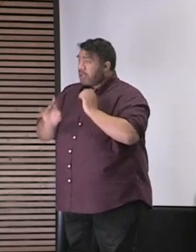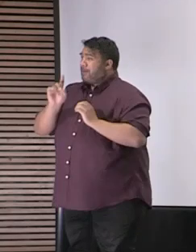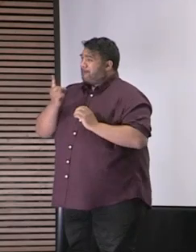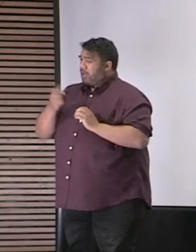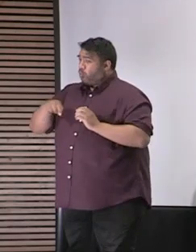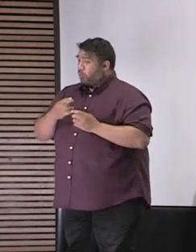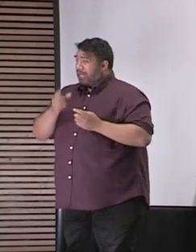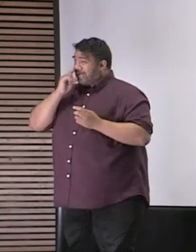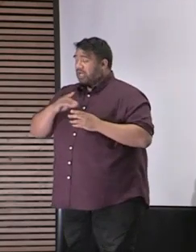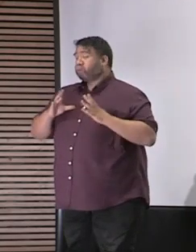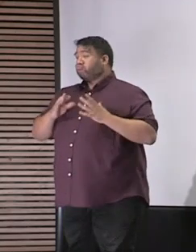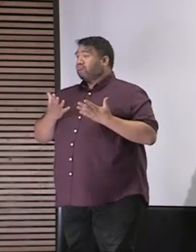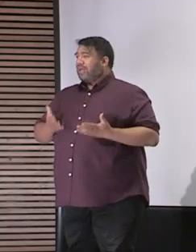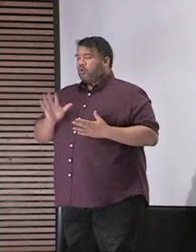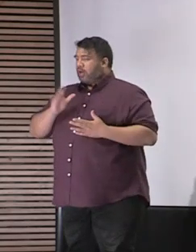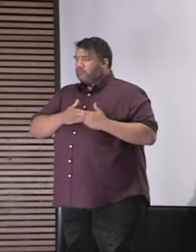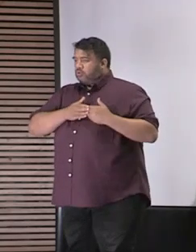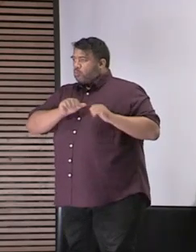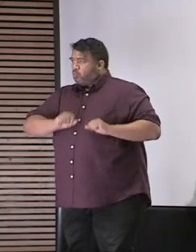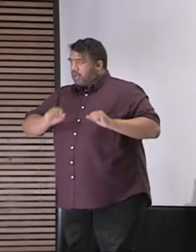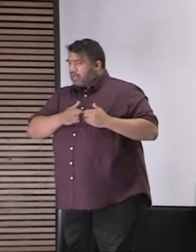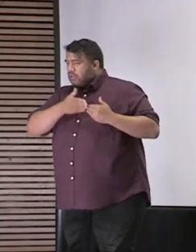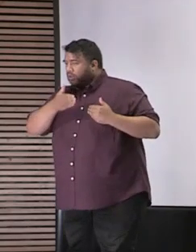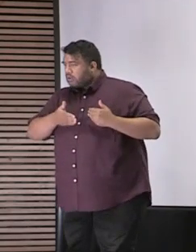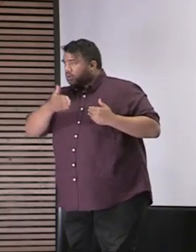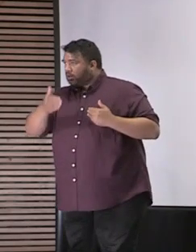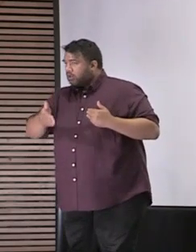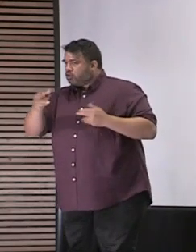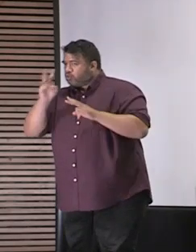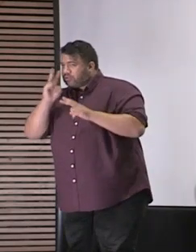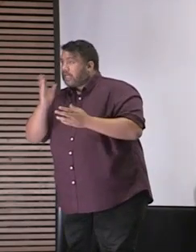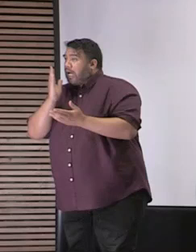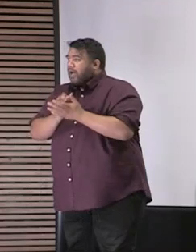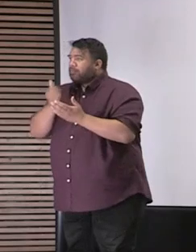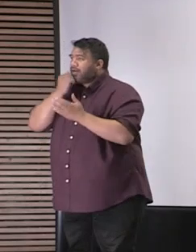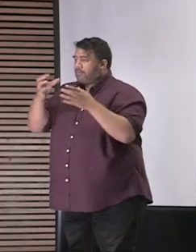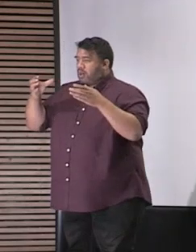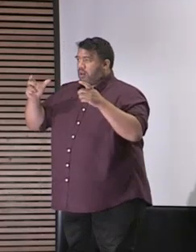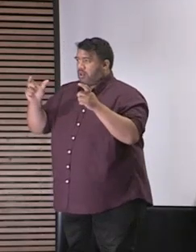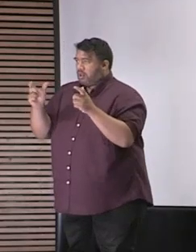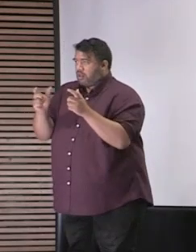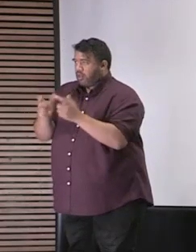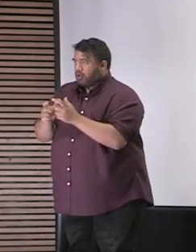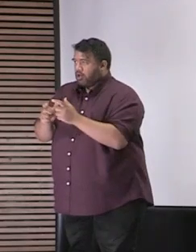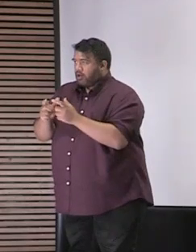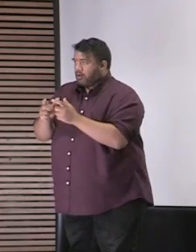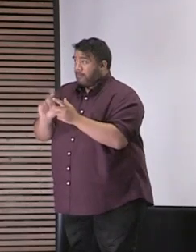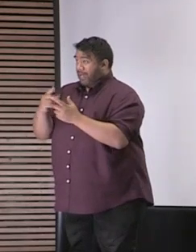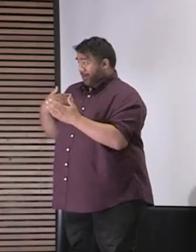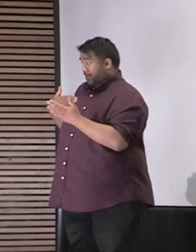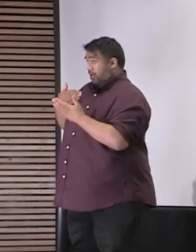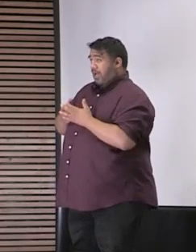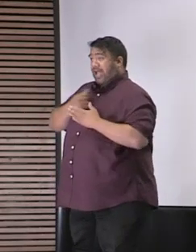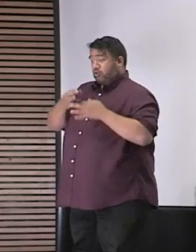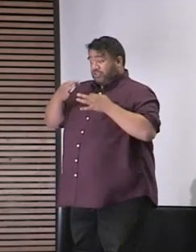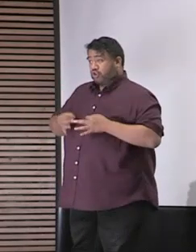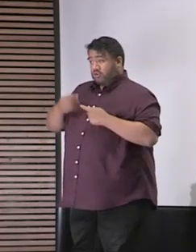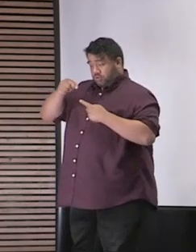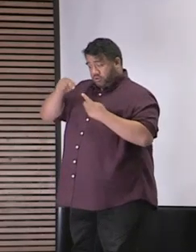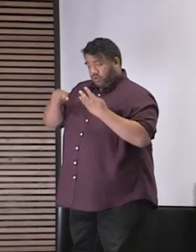otros, y luego a otros. Podemos